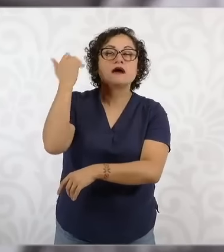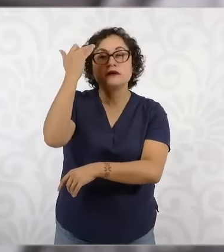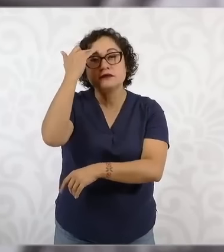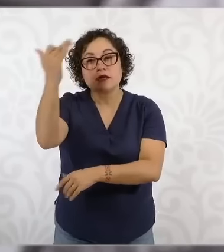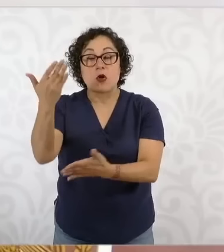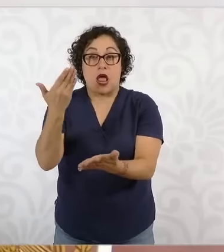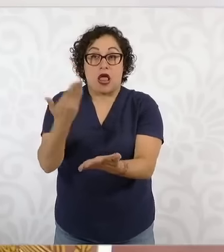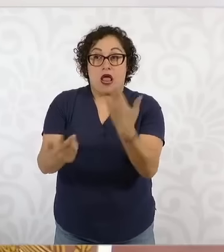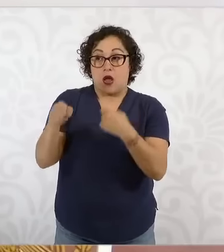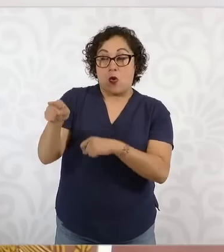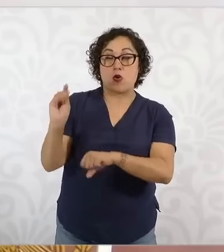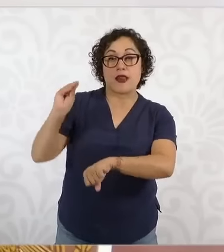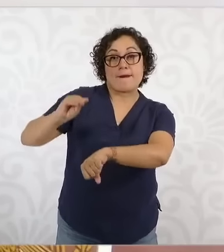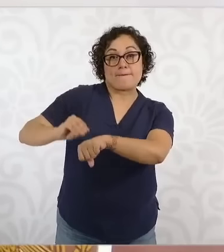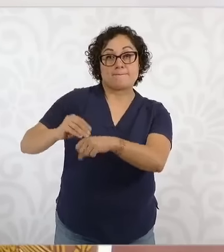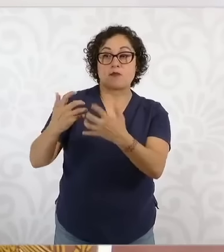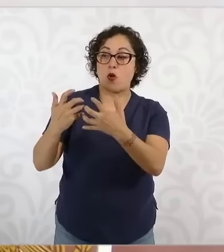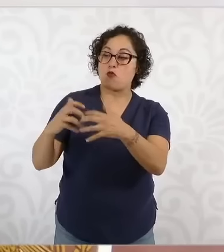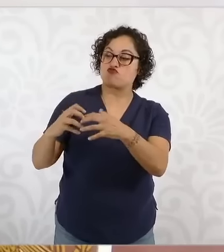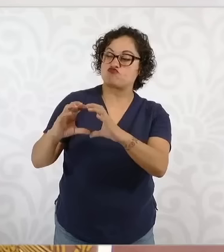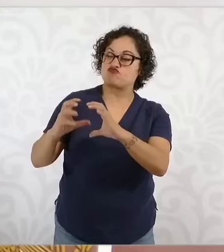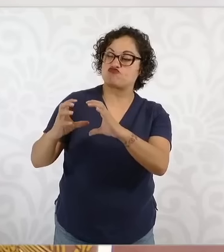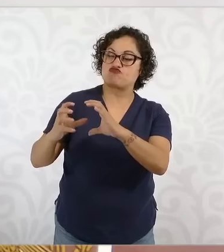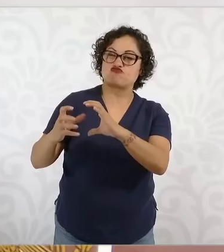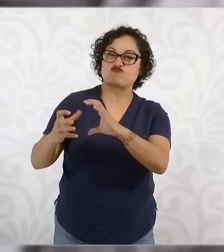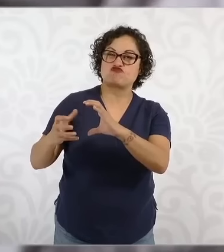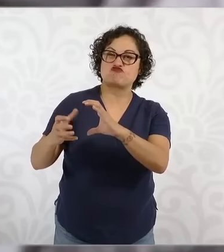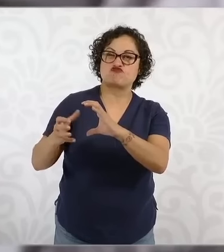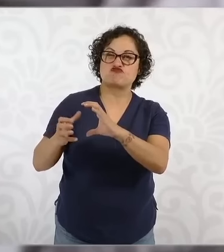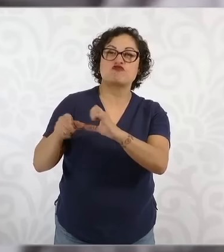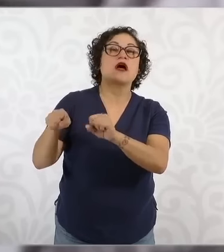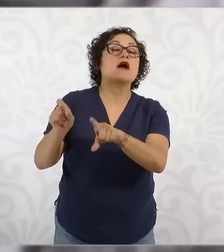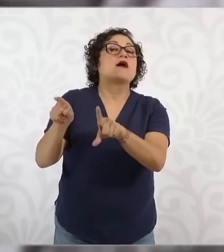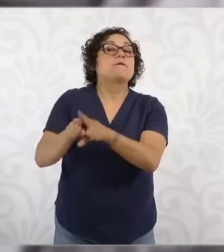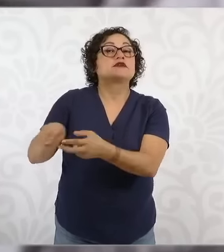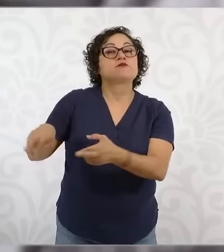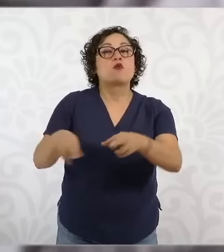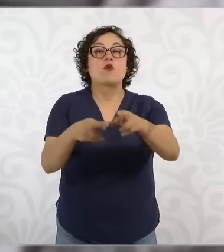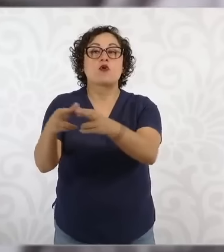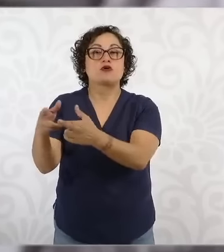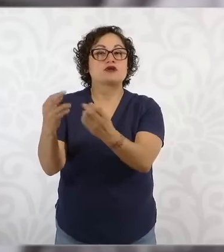agua. es decir, que operan con la corriente del río. Entonces, no hay necesidad de hacer eh las